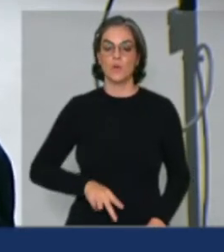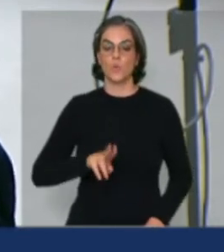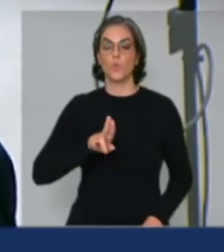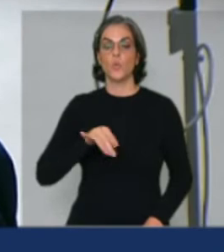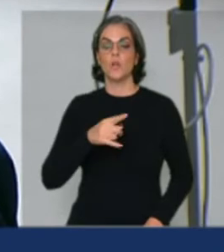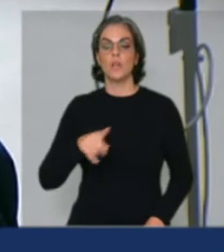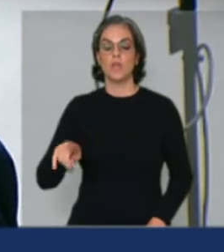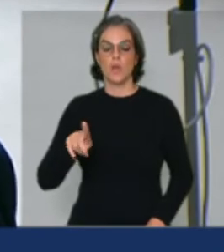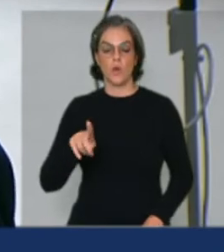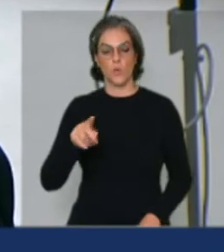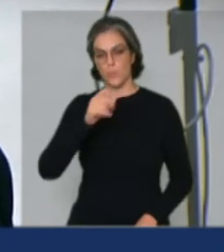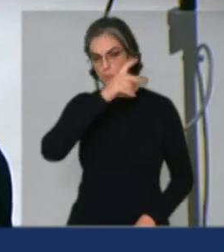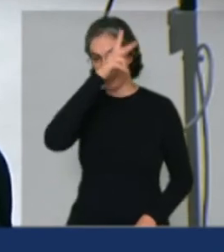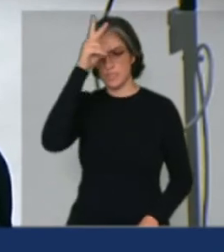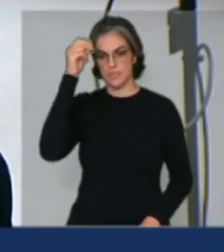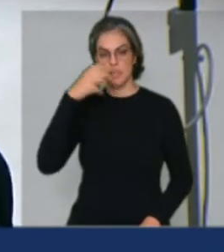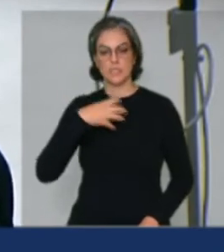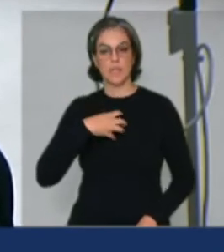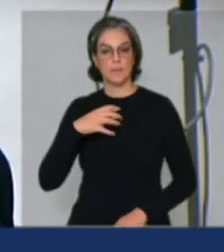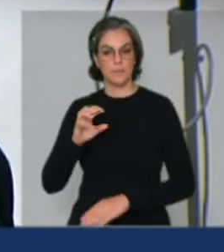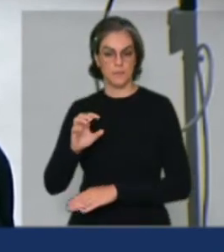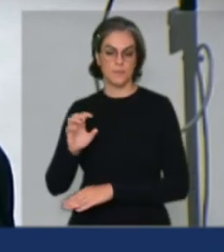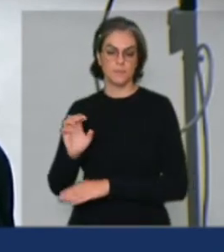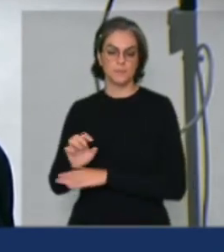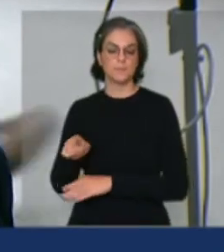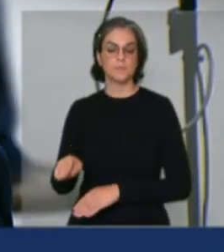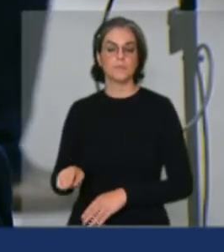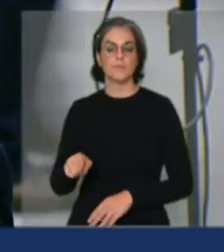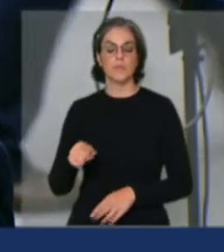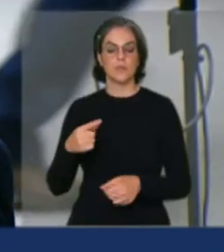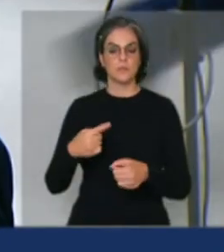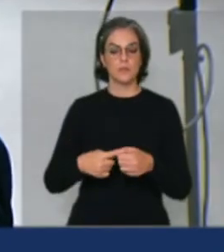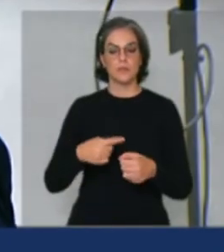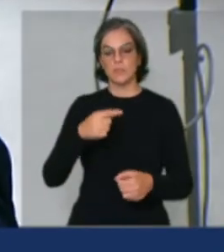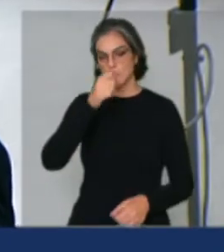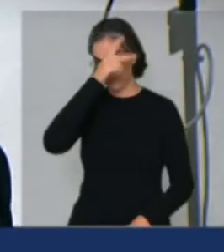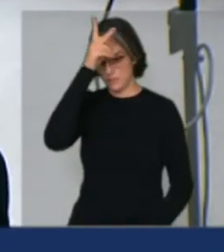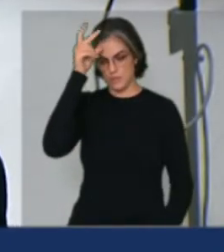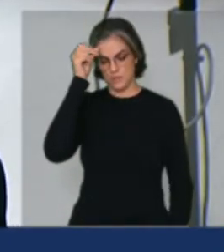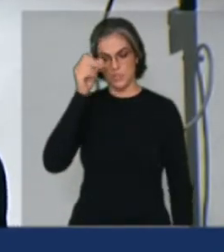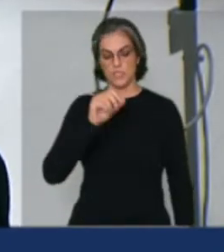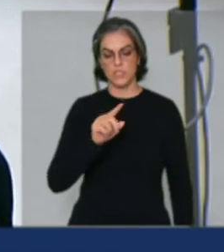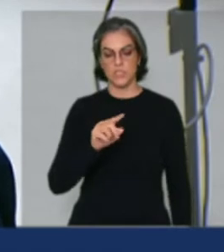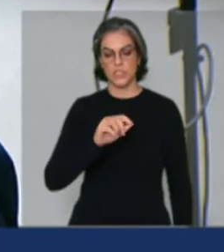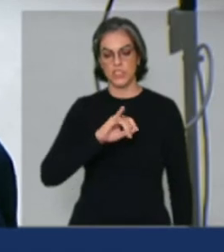PREFEITOS DA BAHIA, PREFEITO DA CIDADE DE GEIC É , ESTÁ FAZENDO ESTE GRANDE ENCONTRO PARA DEBATERMOS ASSUNTOS DE INTERESSE DOS NOSSOS MUNICÍ